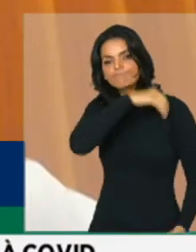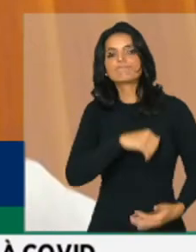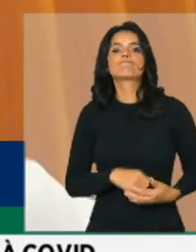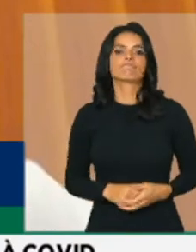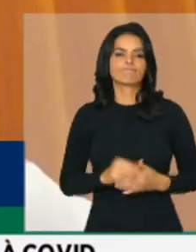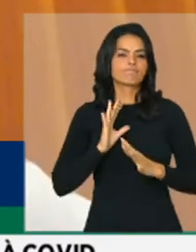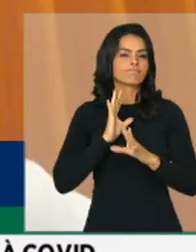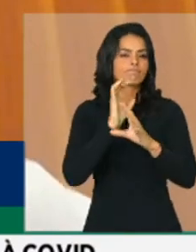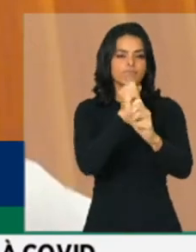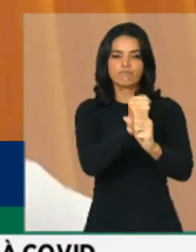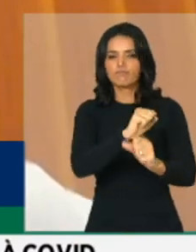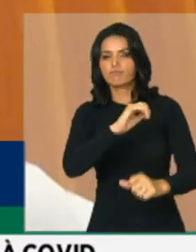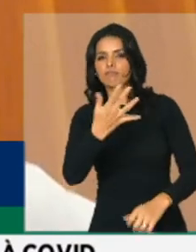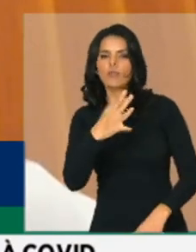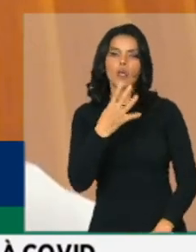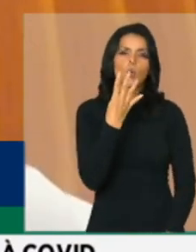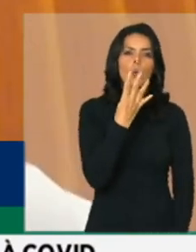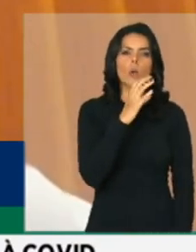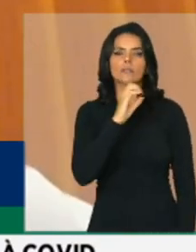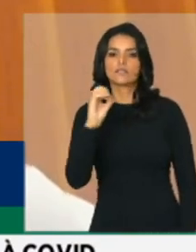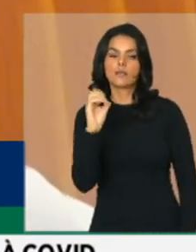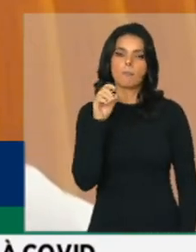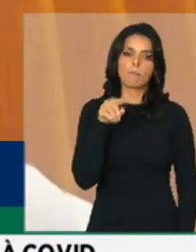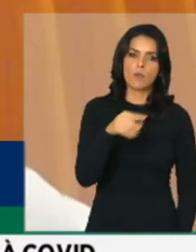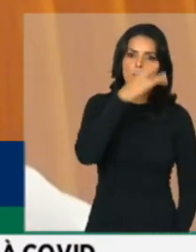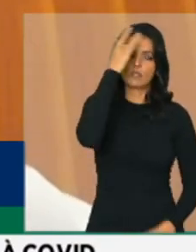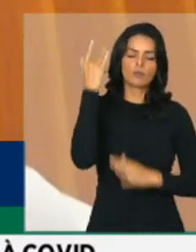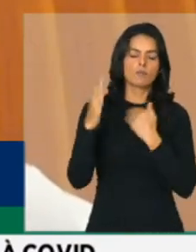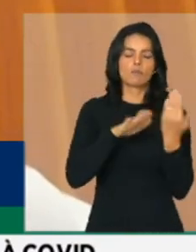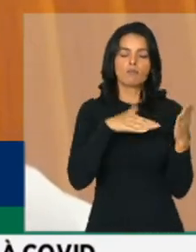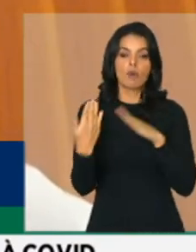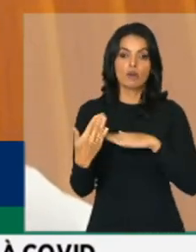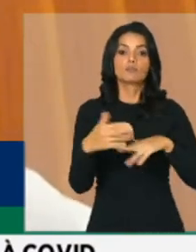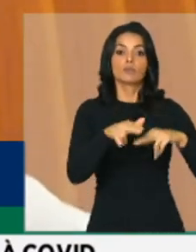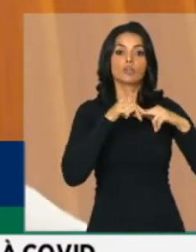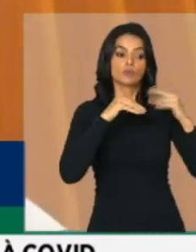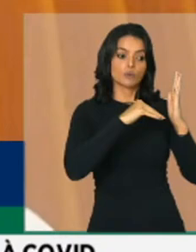COM DOCUMENTOS QUE O PRESIDENTE DA REPÚBLICA JAIR BOLSONARO, ORIENTOU O GOVERNO BRASILEIRO PARA NÃO COMPRAR